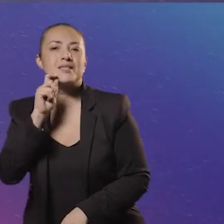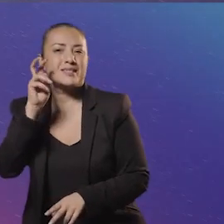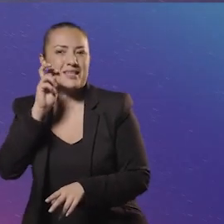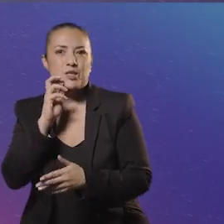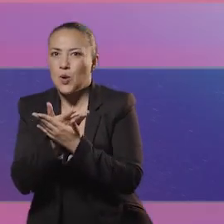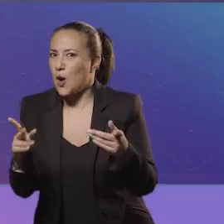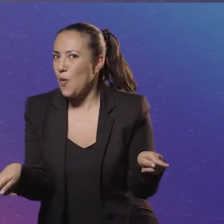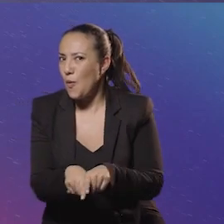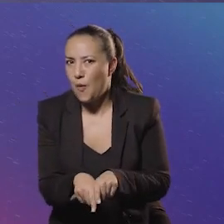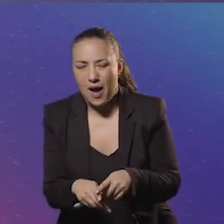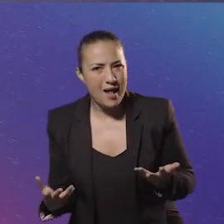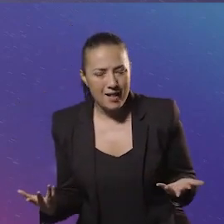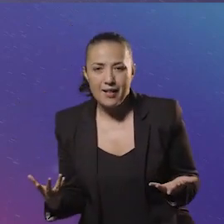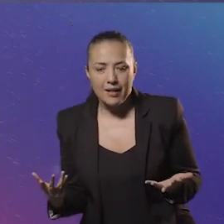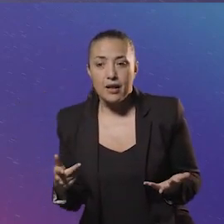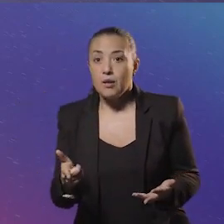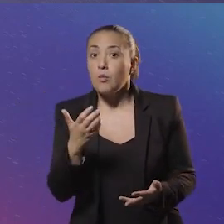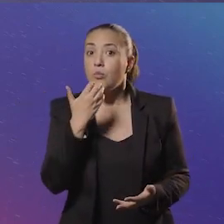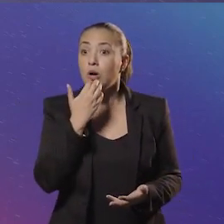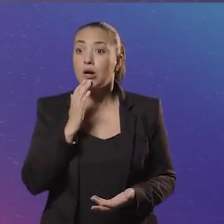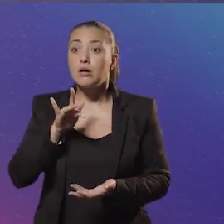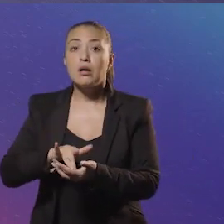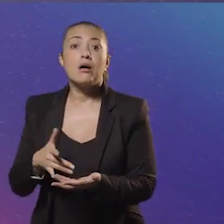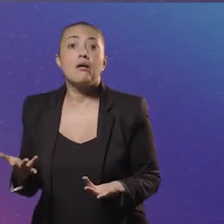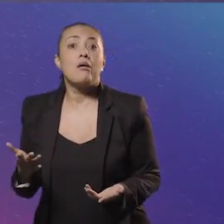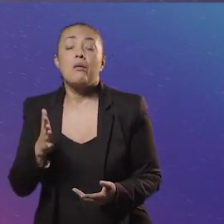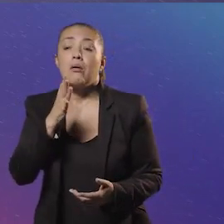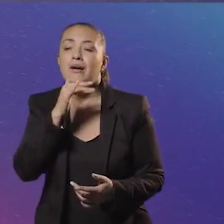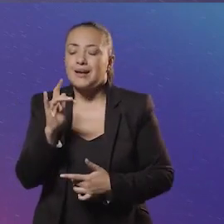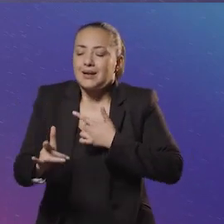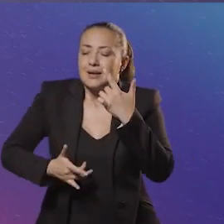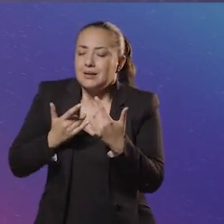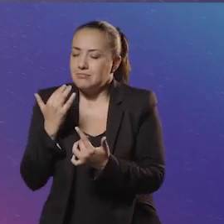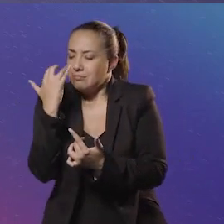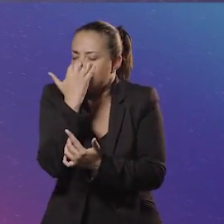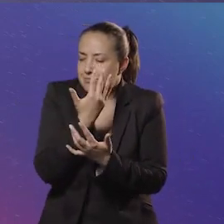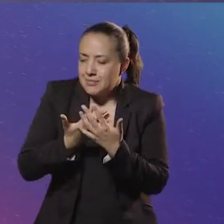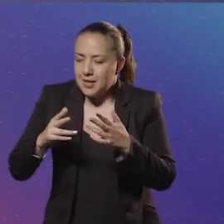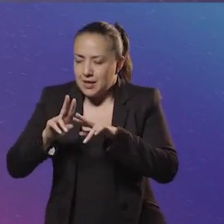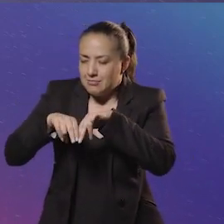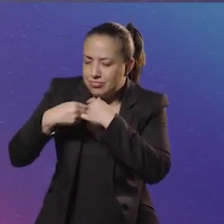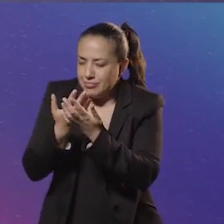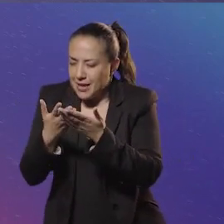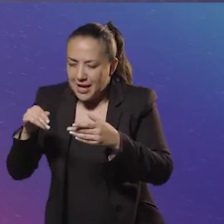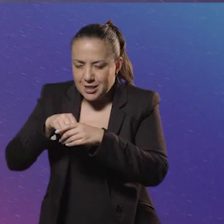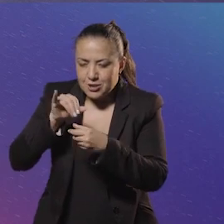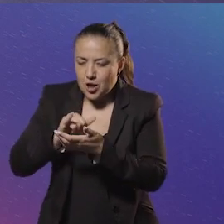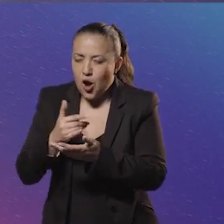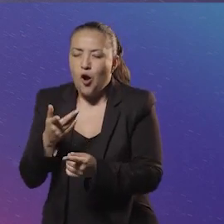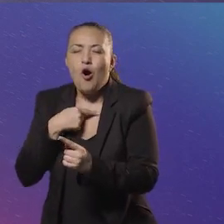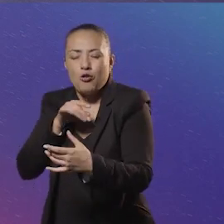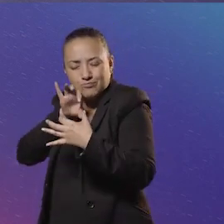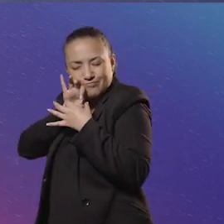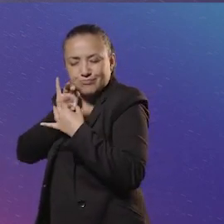Entonces si no estás ahí en ese momento, en tu disfrute y en tu placer y conectada con lo que te gusta,